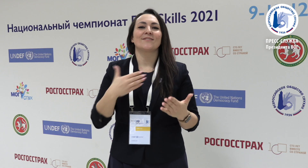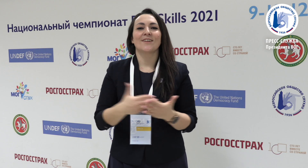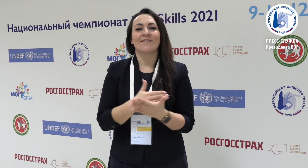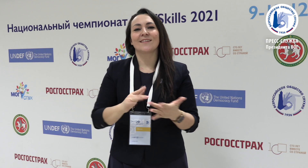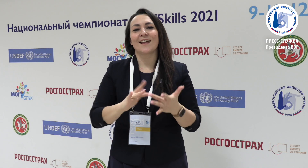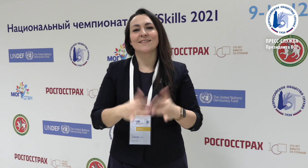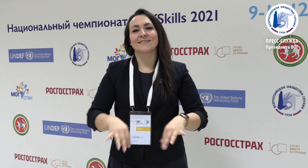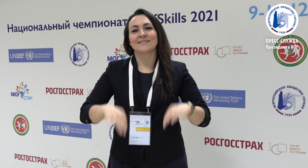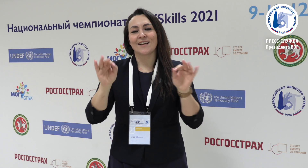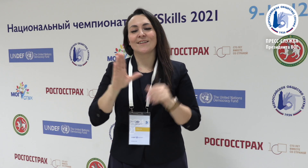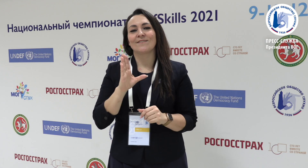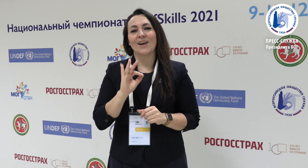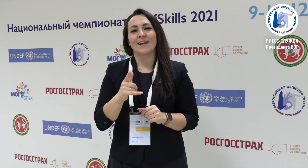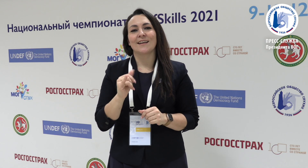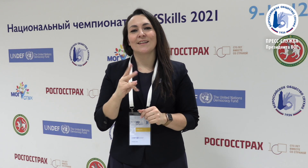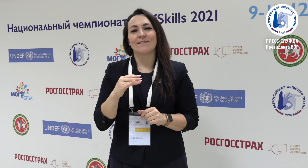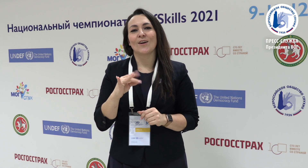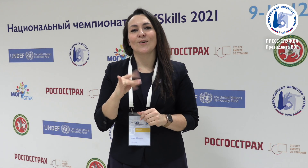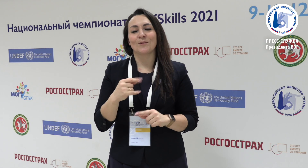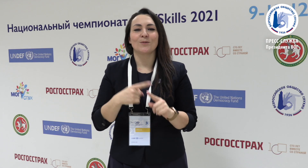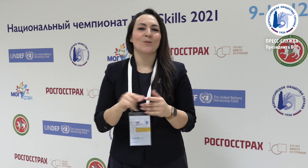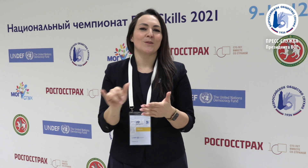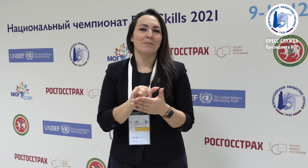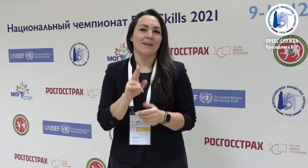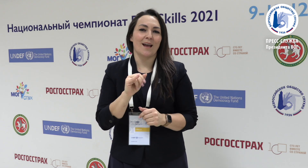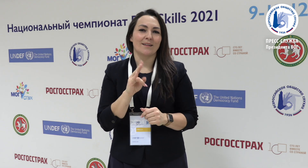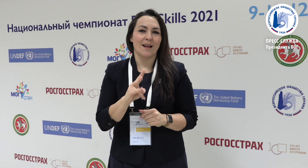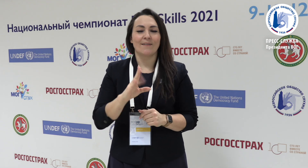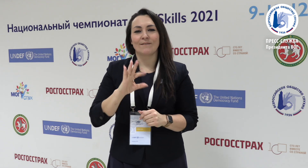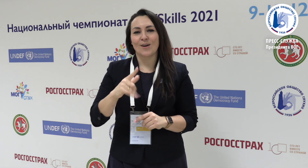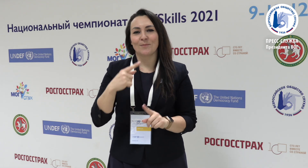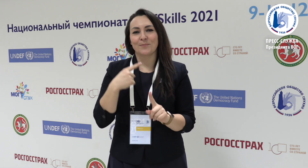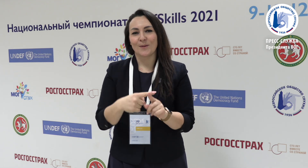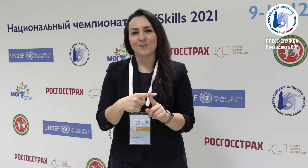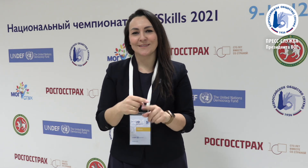Следите за нашими новостями на сайте VOGINFO.RU и на YouTube канале «ВОГ плюс».